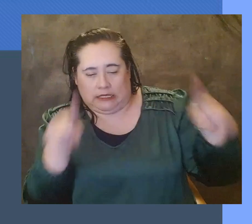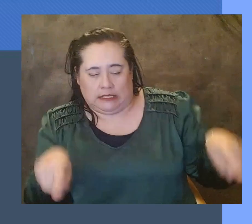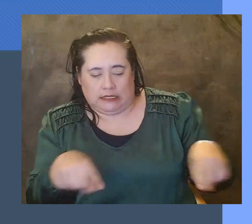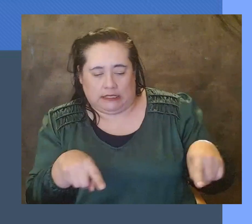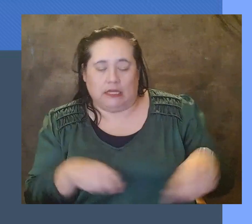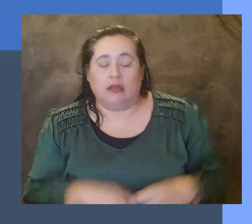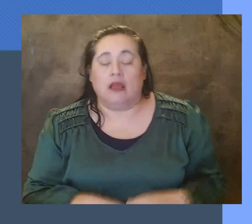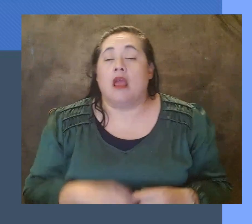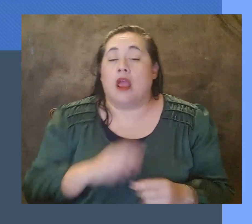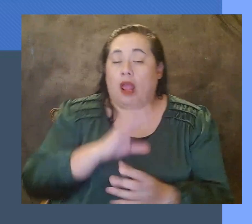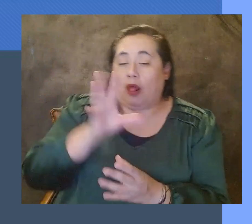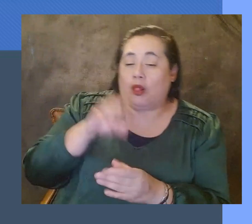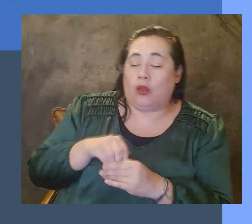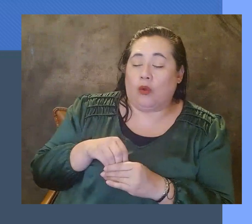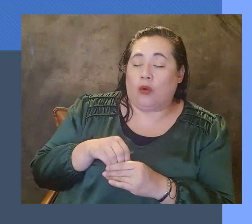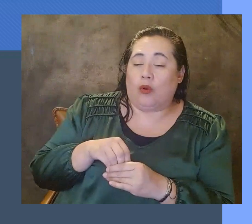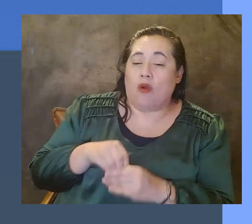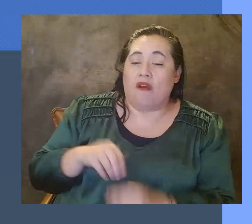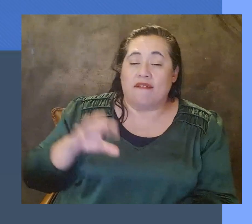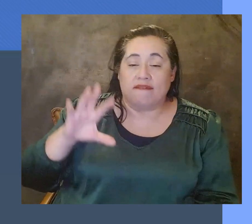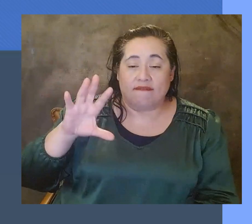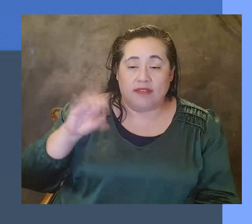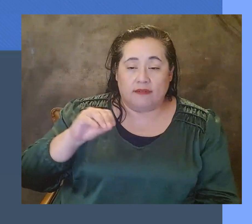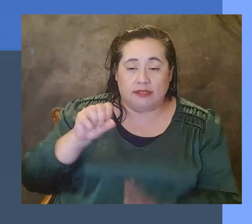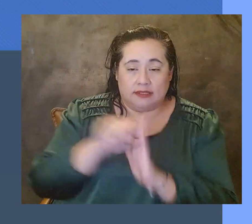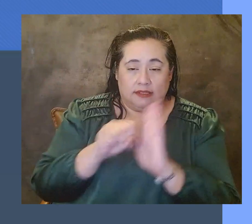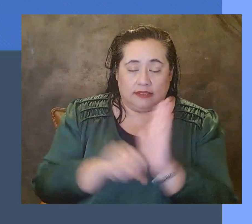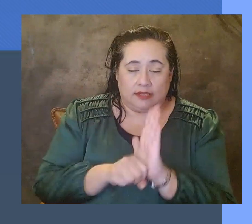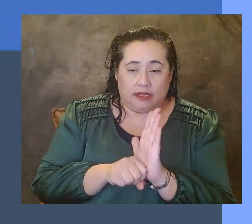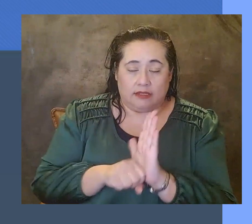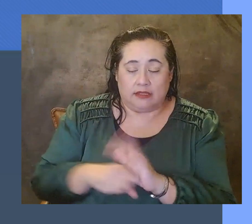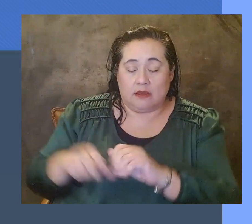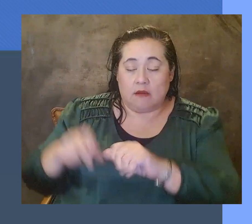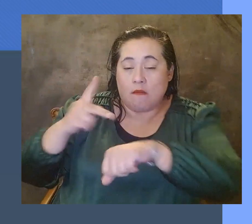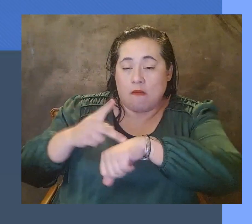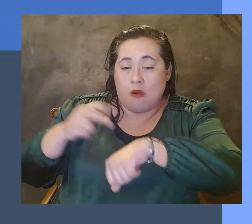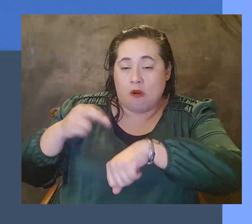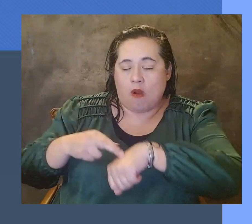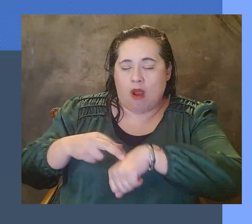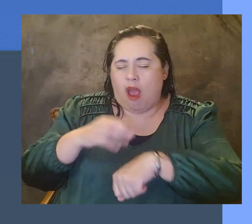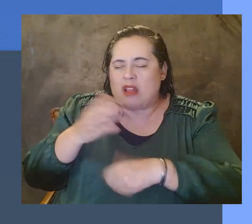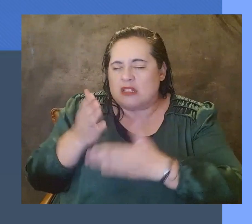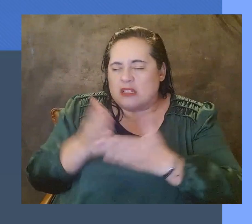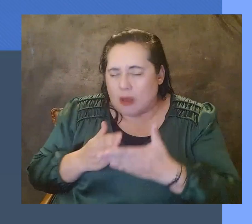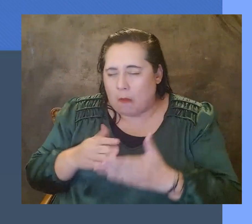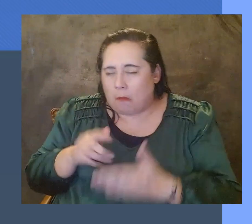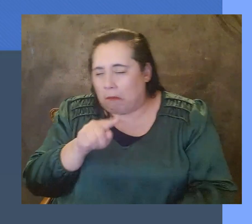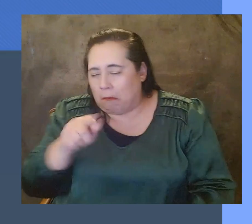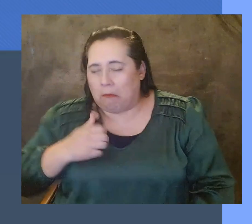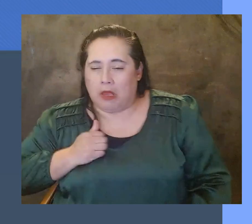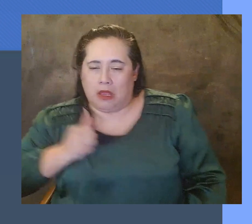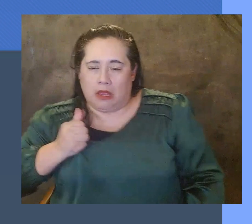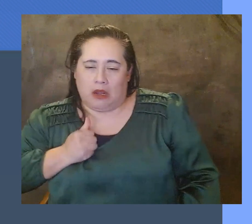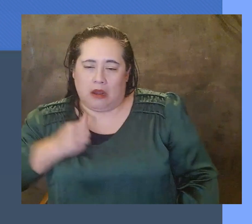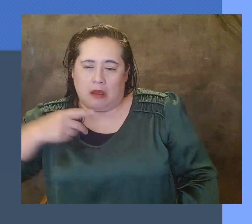Las regiones cubre los 50 estados, Puerto Rico, y algunas provincias en Canadá.